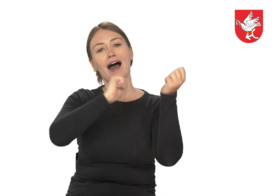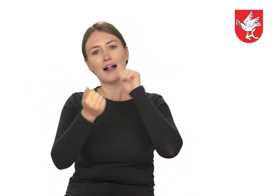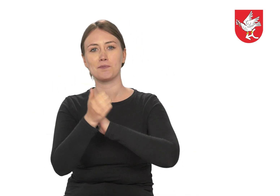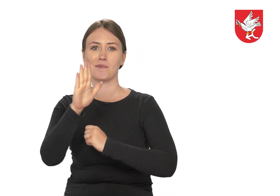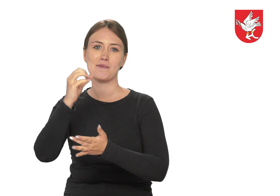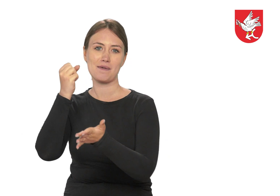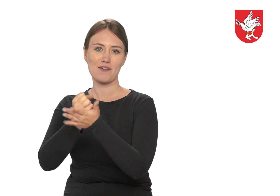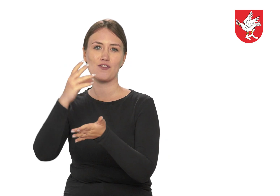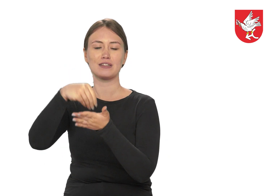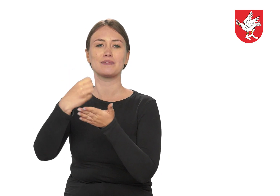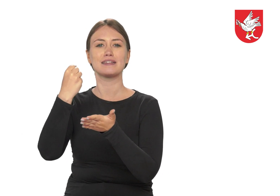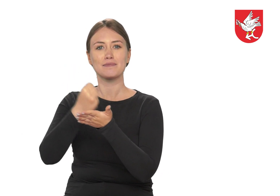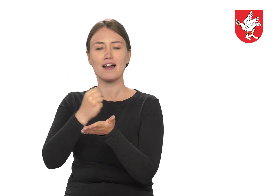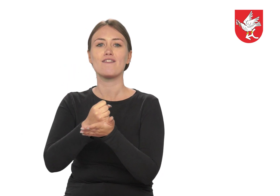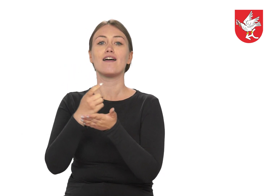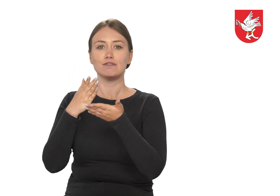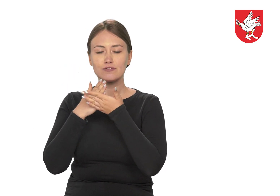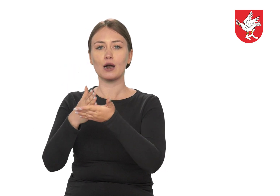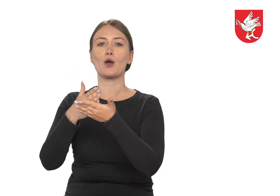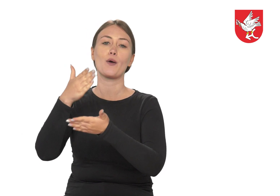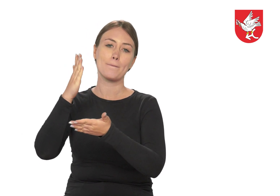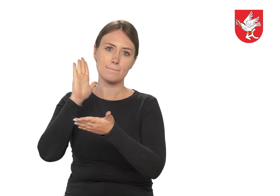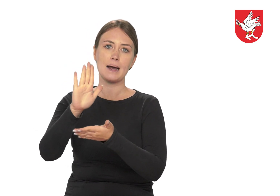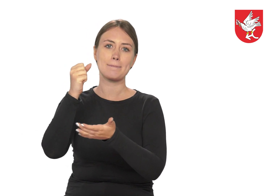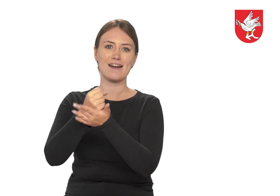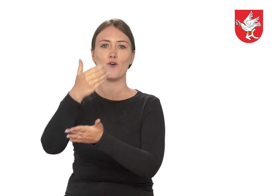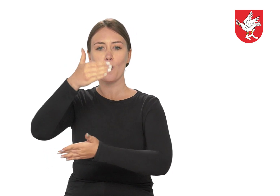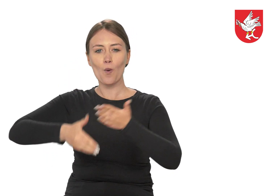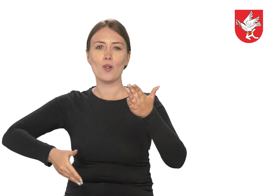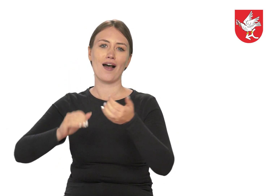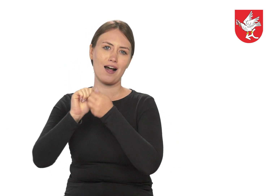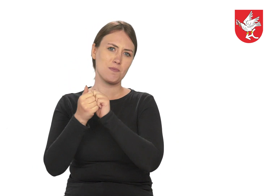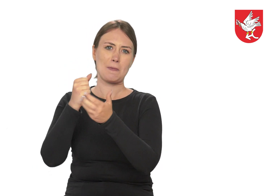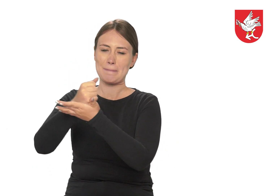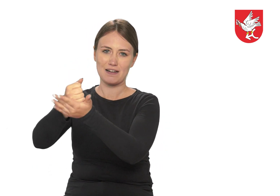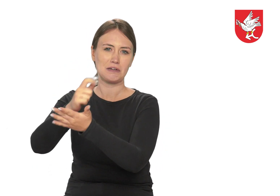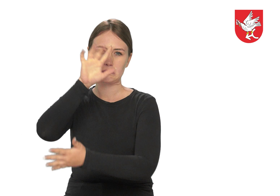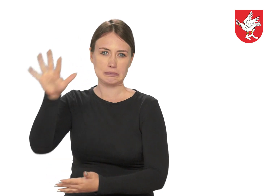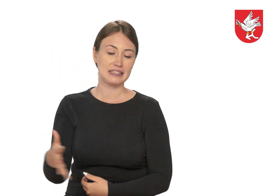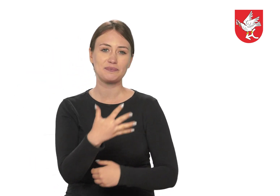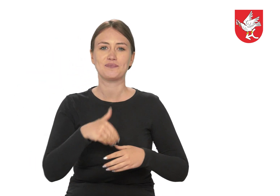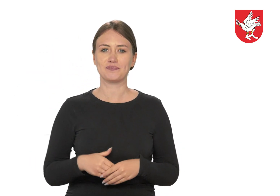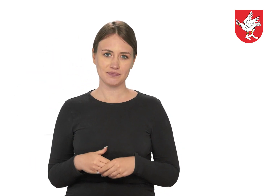albo prawomocne orzeczenie o wskazaniach do ulg i uprawnień